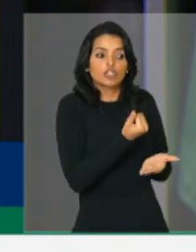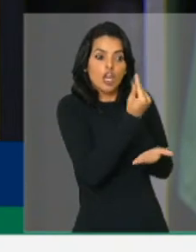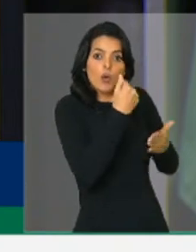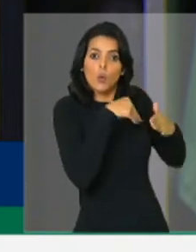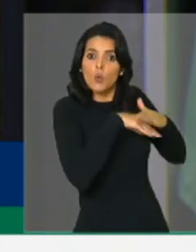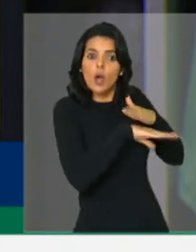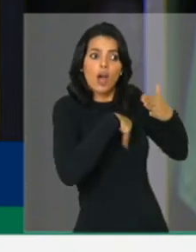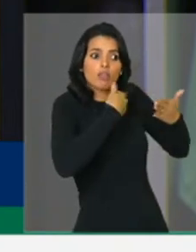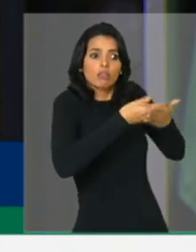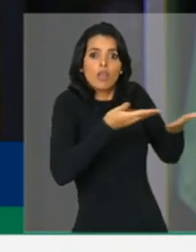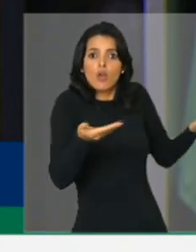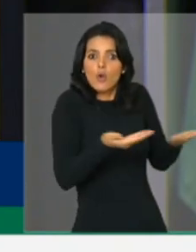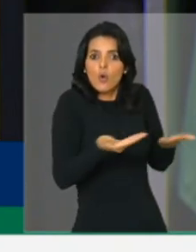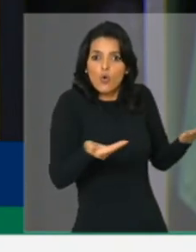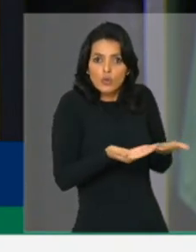BRASIL. E NÓS AINDA PAGAMOS IMPOSTO SOBRE O CUSTO BRASIL.